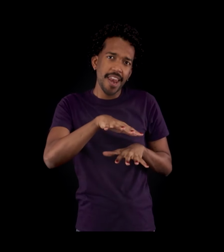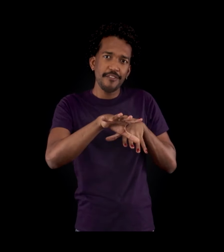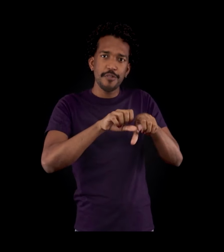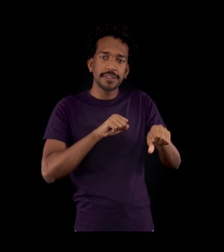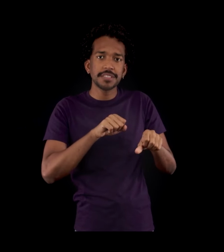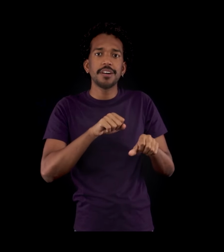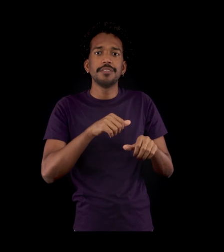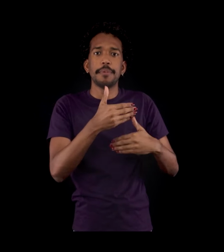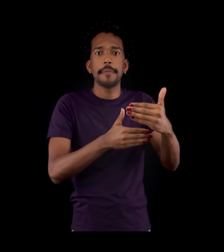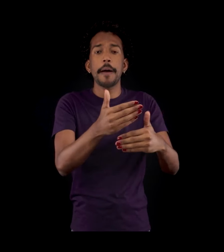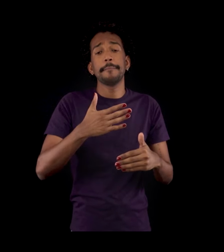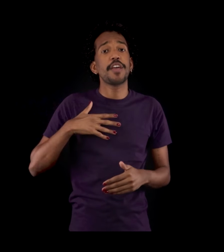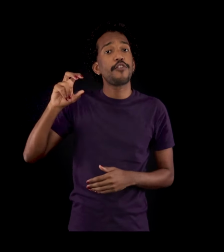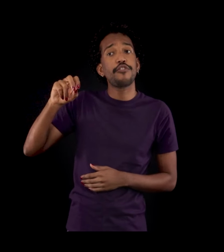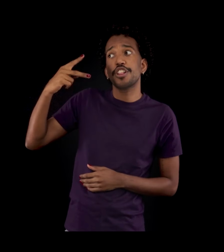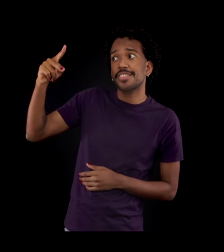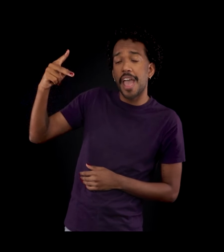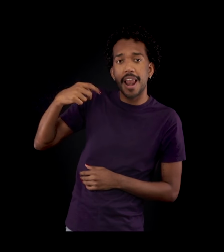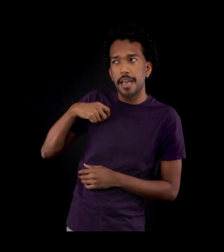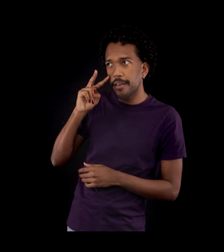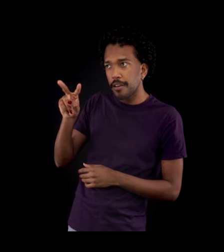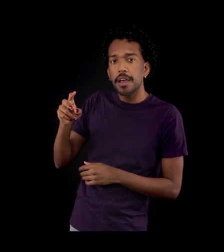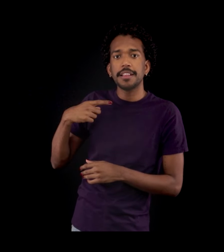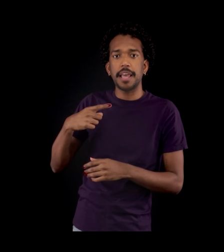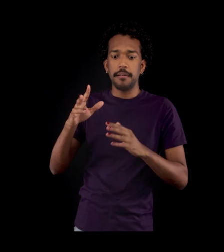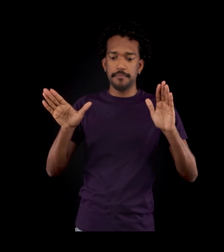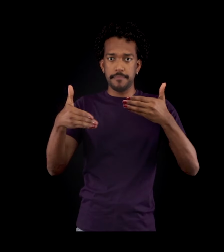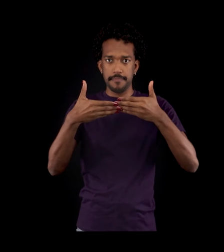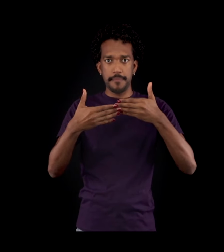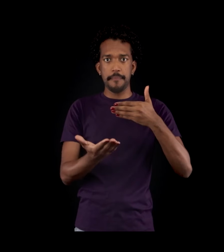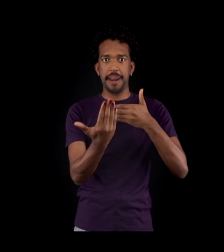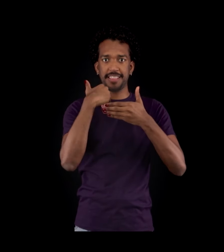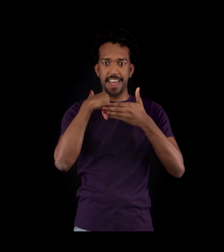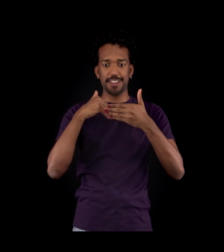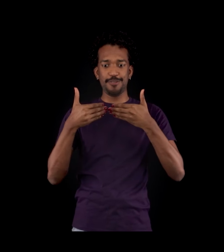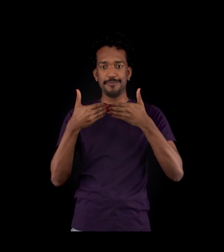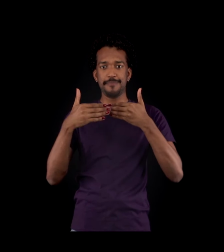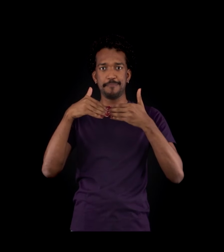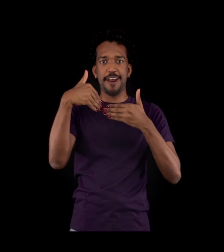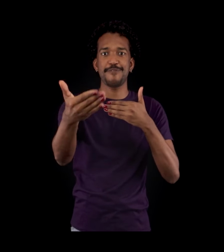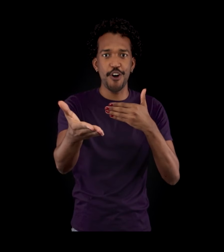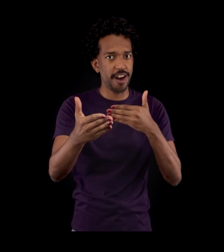“porteira pra dentro, porteira pra fora”. Então a gente se alimenta da porteira para dentro,